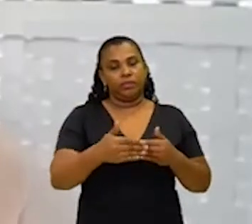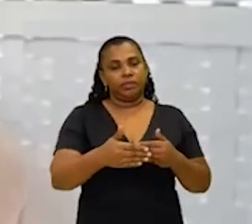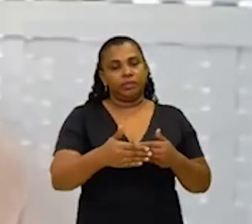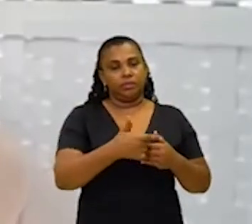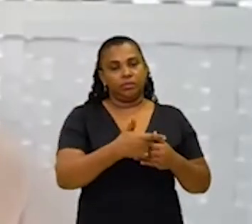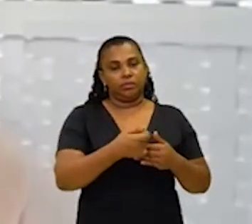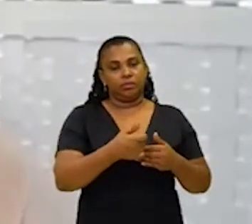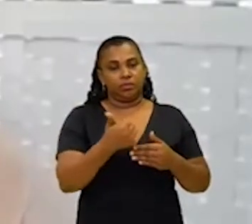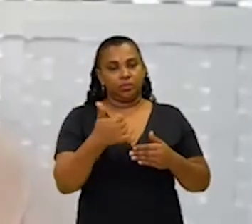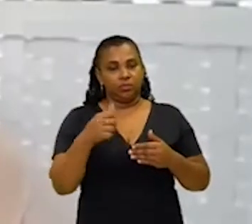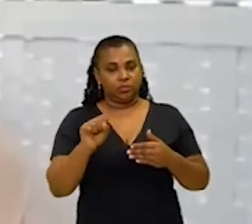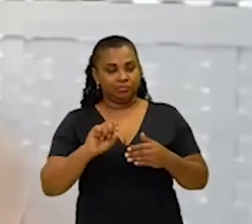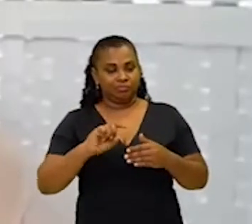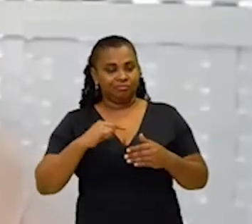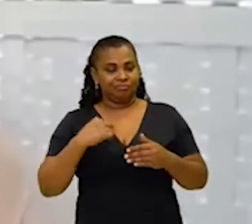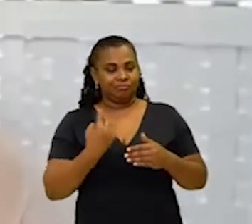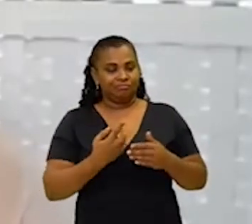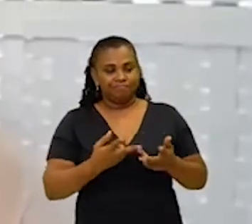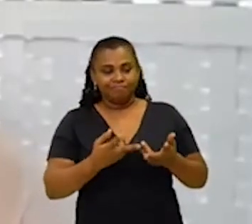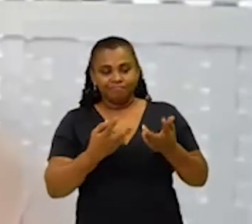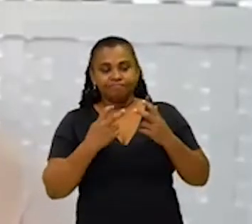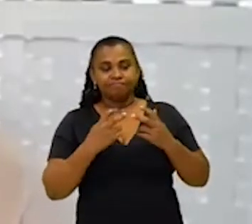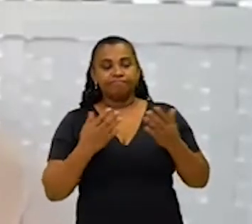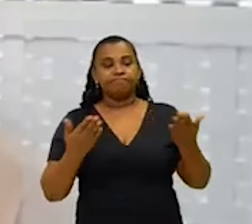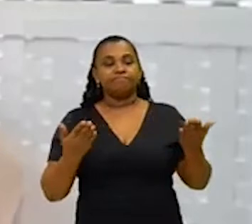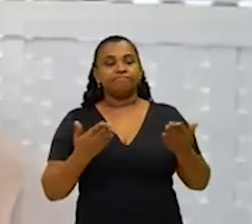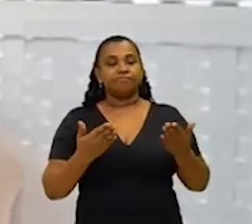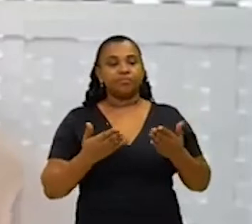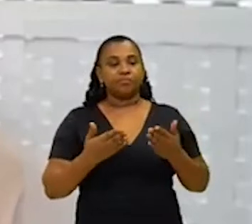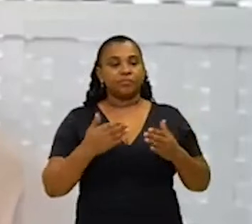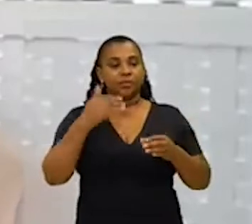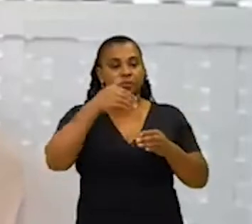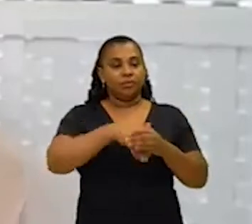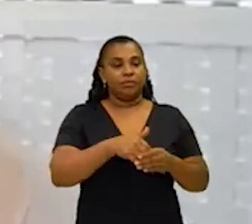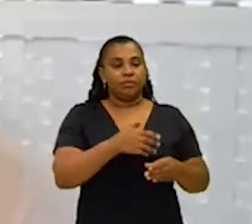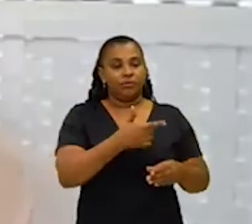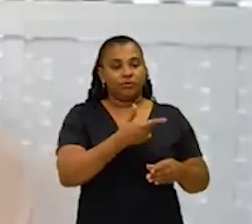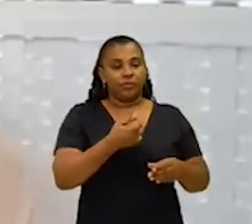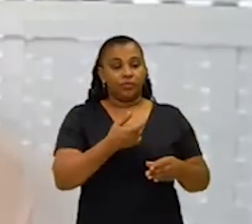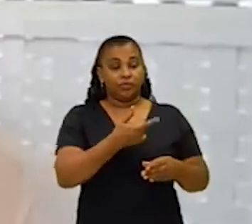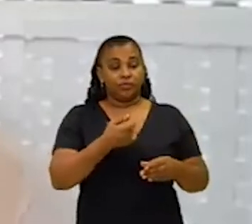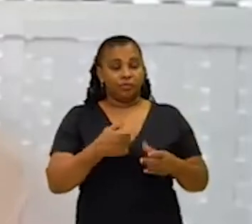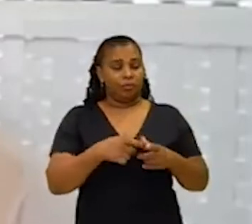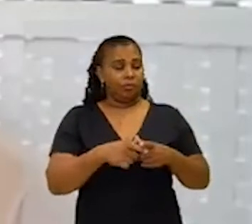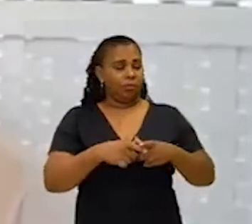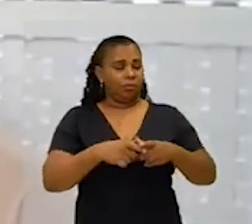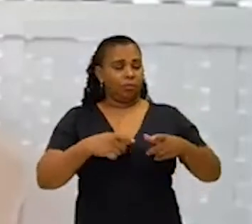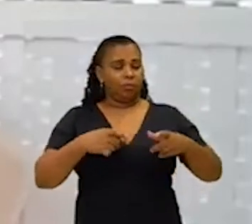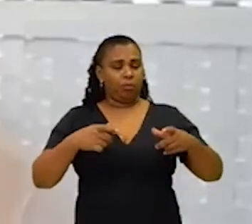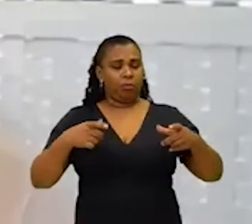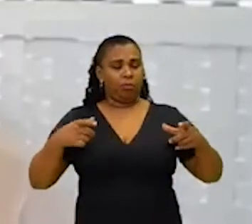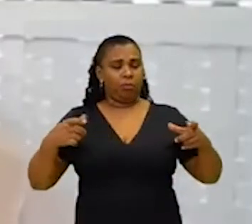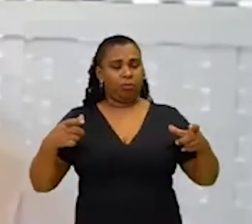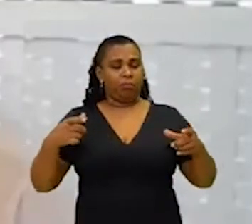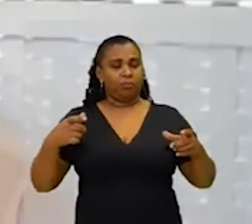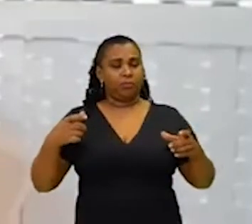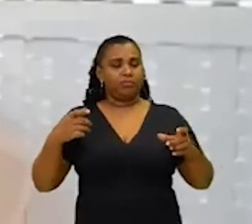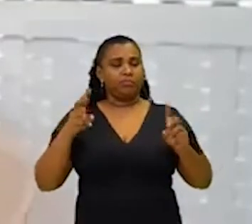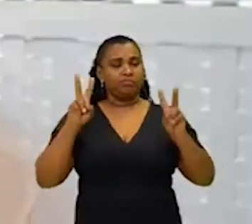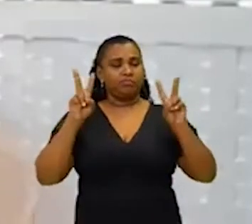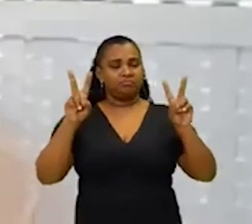agora nas eleições municipais 2020 um recorde de candidaturas LGBT mais que o governo aproximar